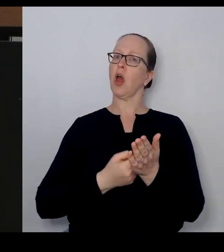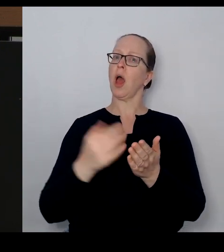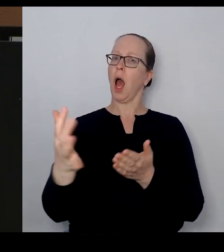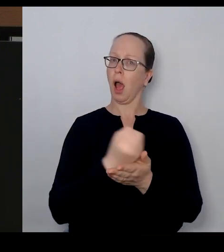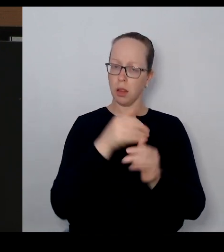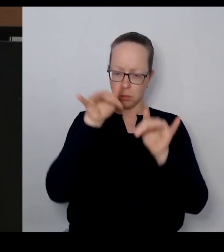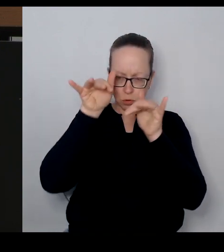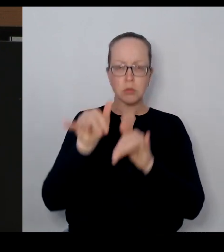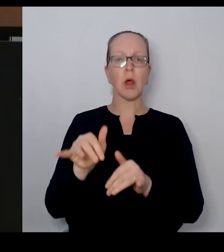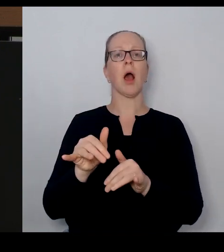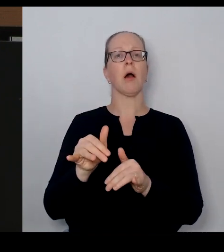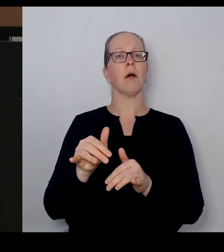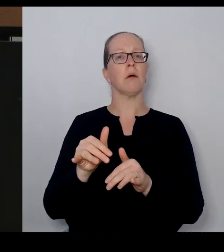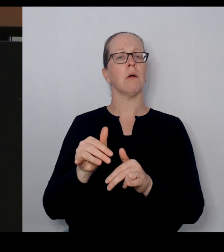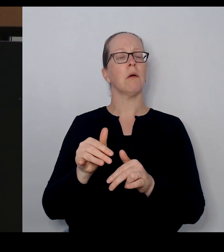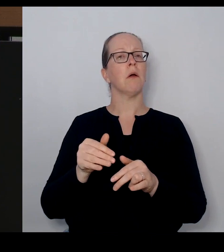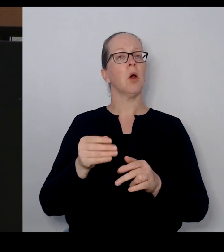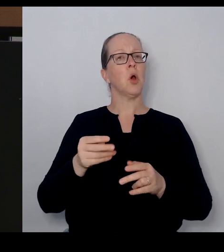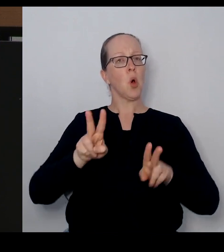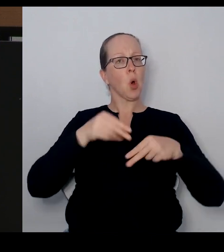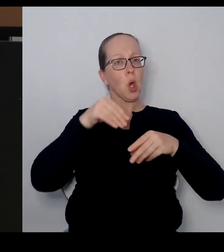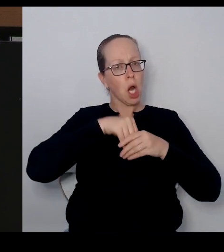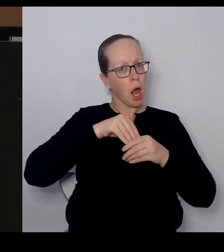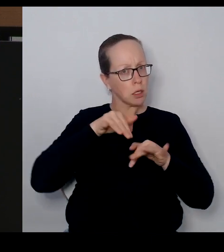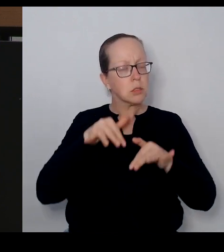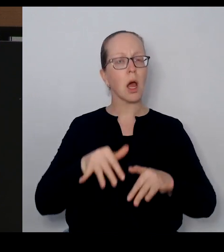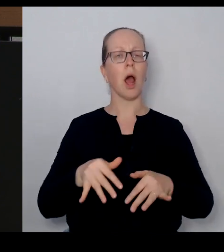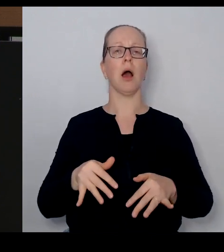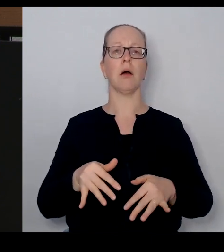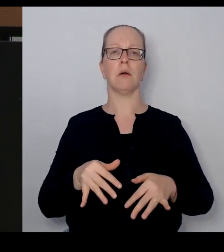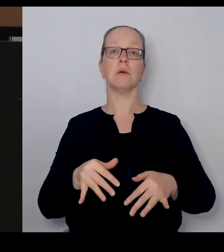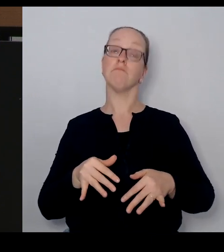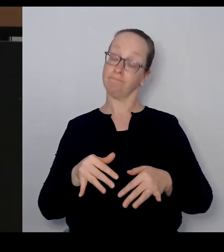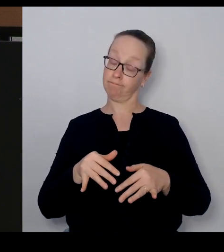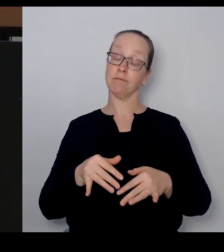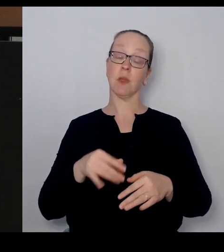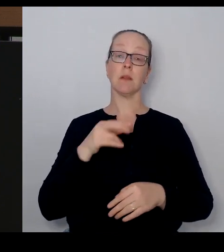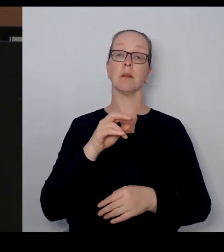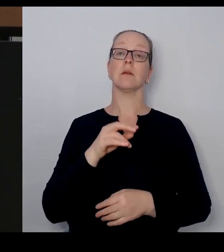ist, wird vor der Schwierigkeit stehen, überhaupt einen Haushalt